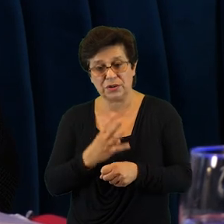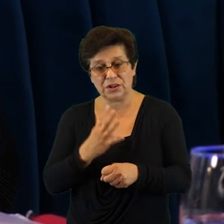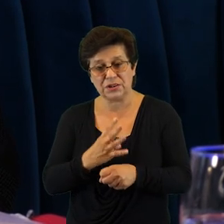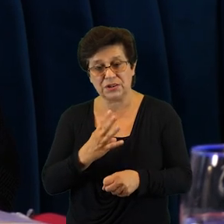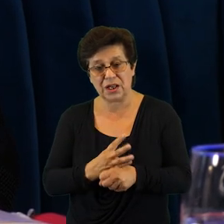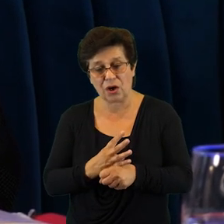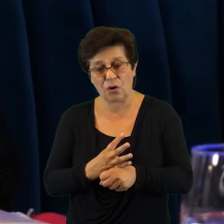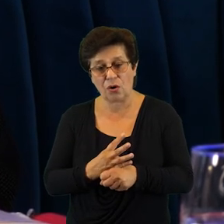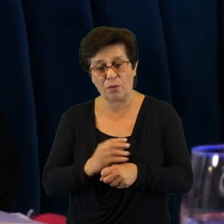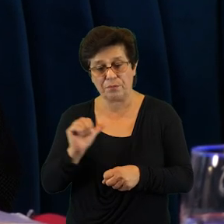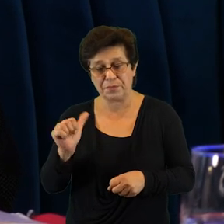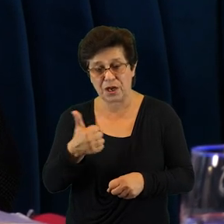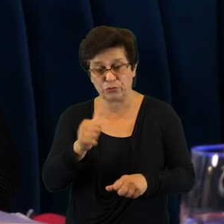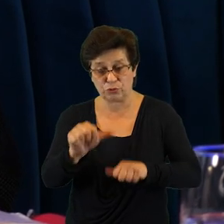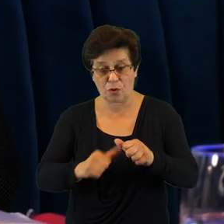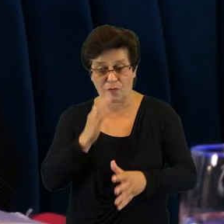pierwszy rok wojny spędził we Francji.